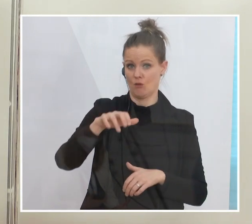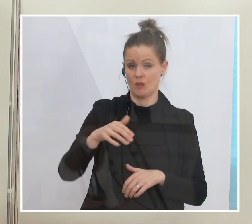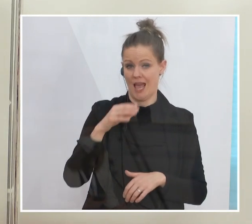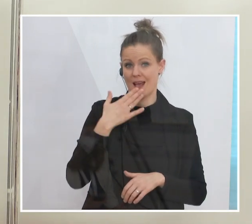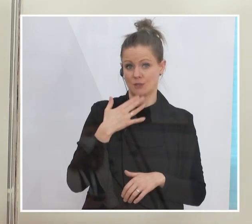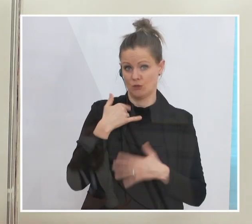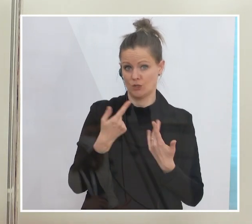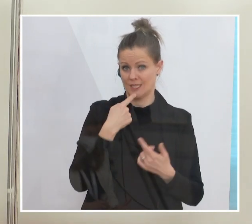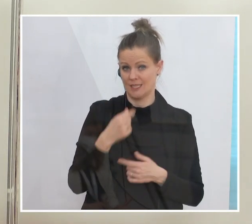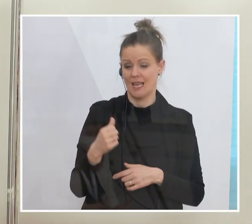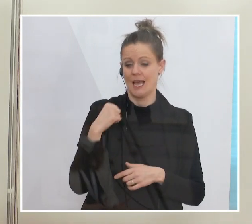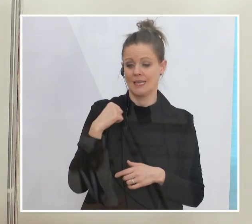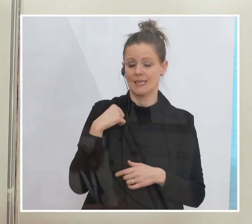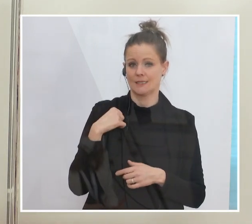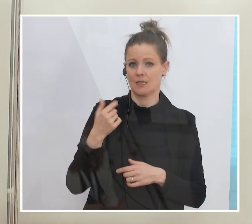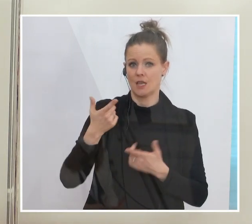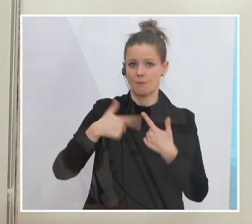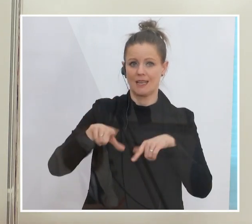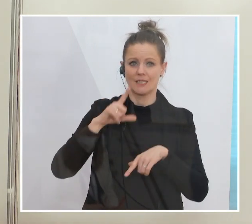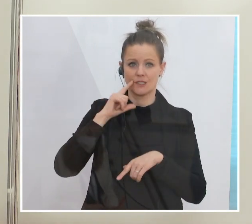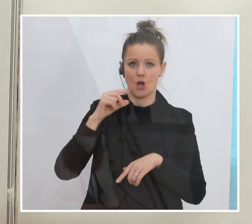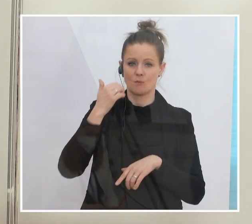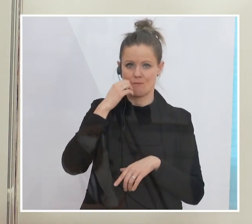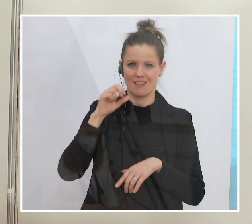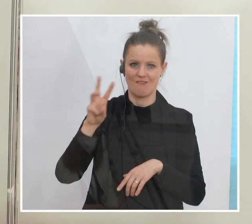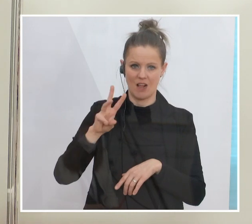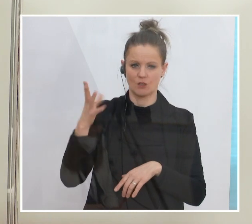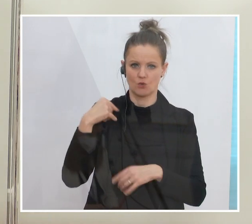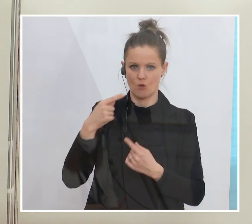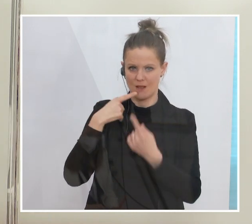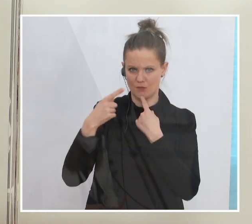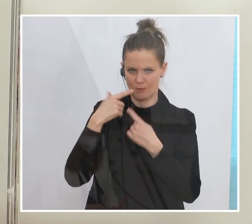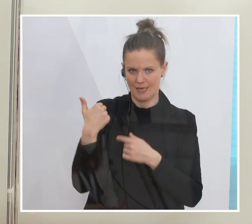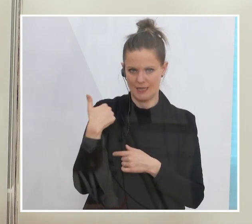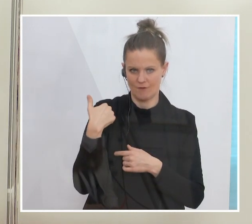selber mit dem Herrn Landeshauptmann Wallner besprechen dürfen, dass es zwar verständlich ist,